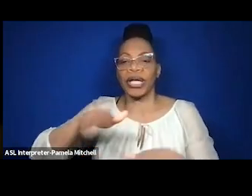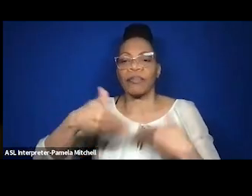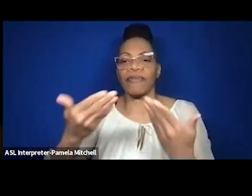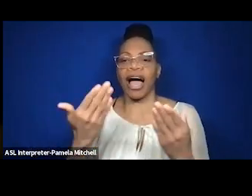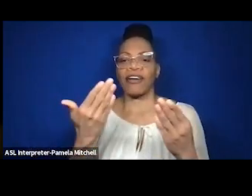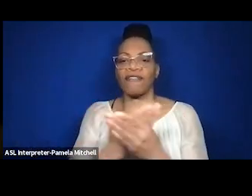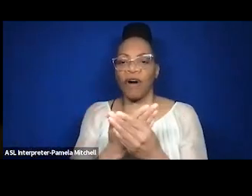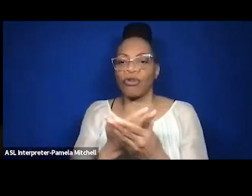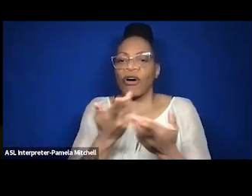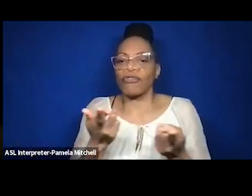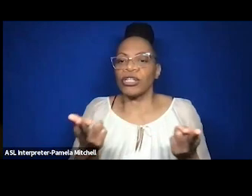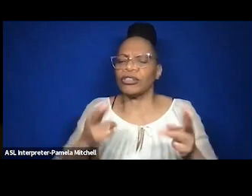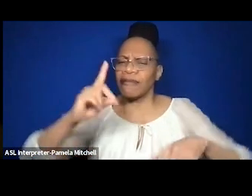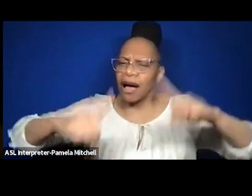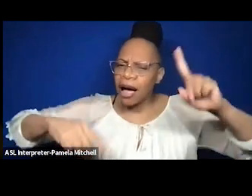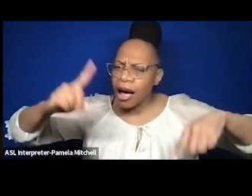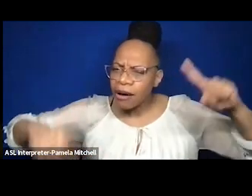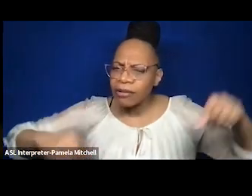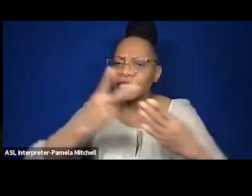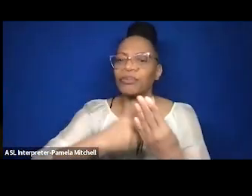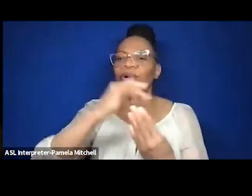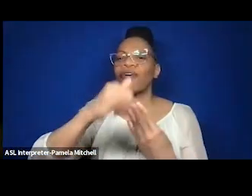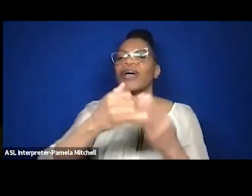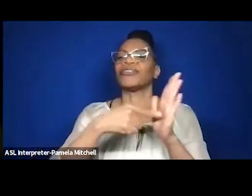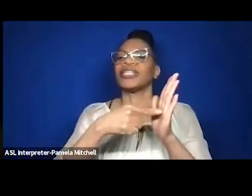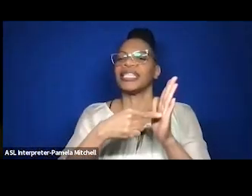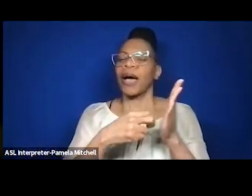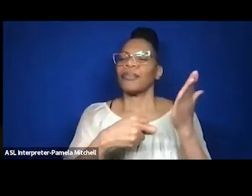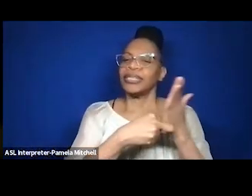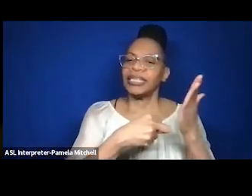para varios programas como Ticket to Work, asegurándonos de que tengan acceso